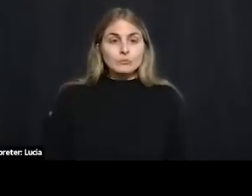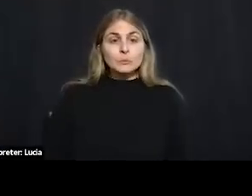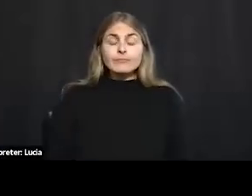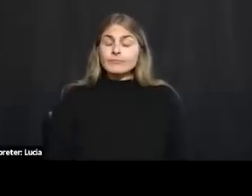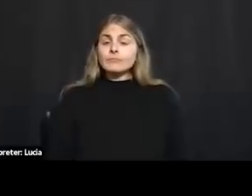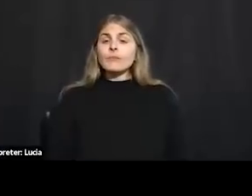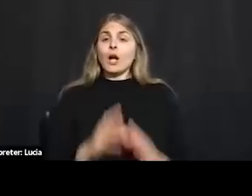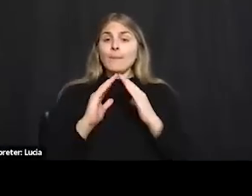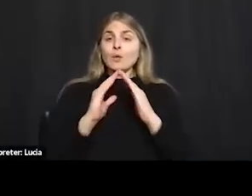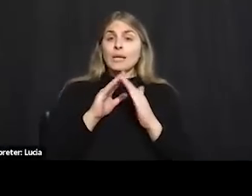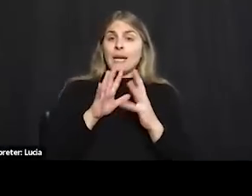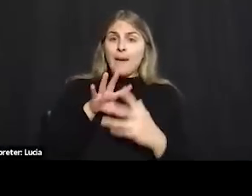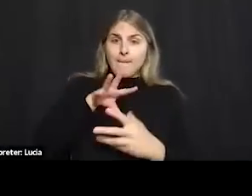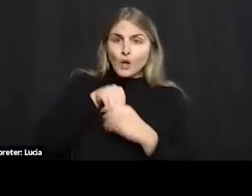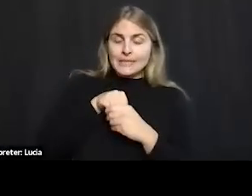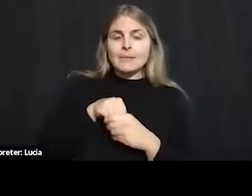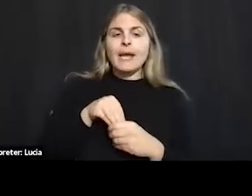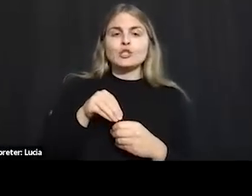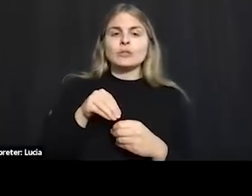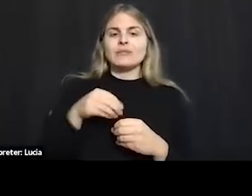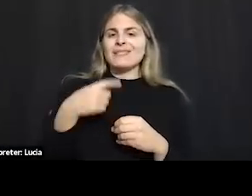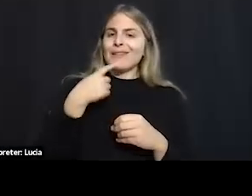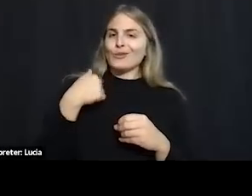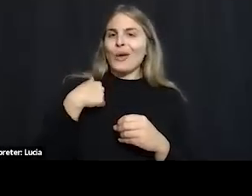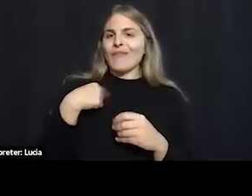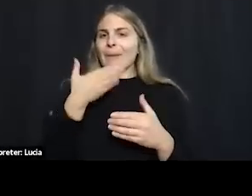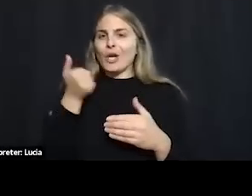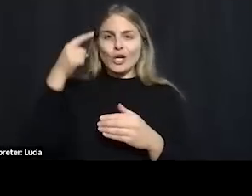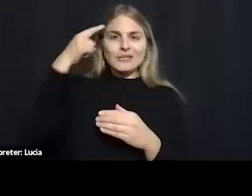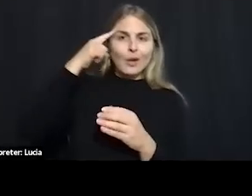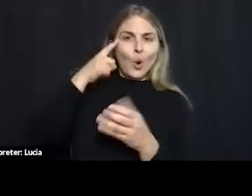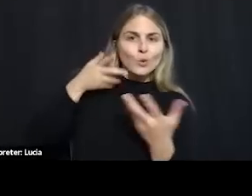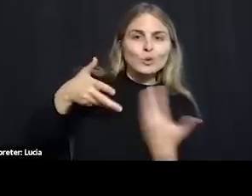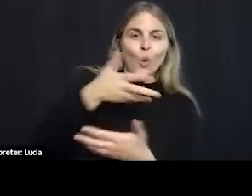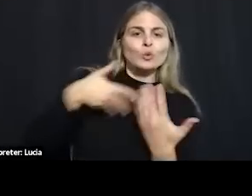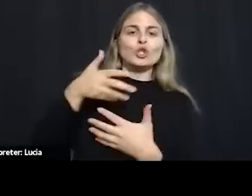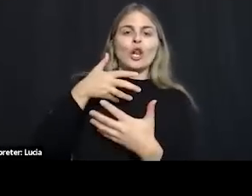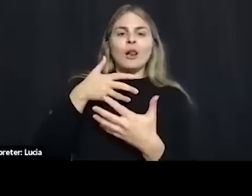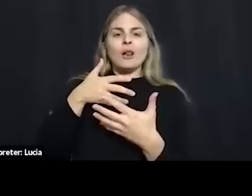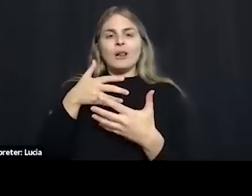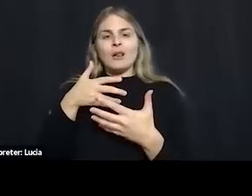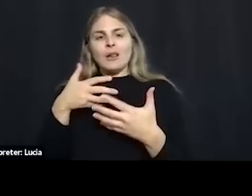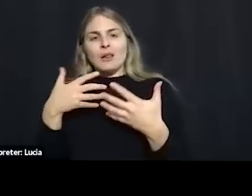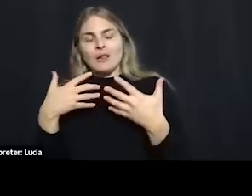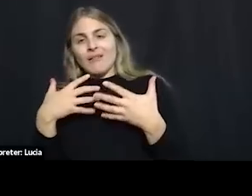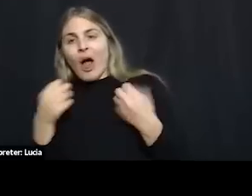Se ha encontrado que la participación comunitaria se asocia con mejores resultados psicosociales y de salud, incluida una mayor calidad de vida, reducción de la soledad,